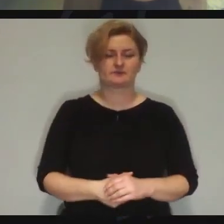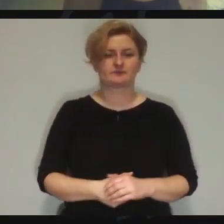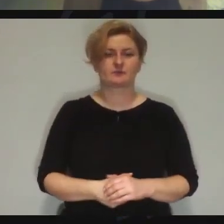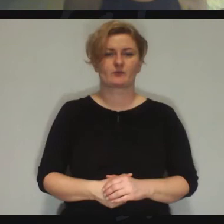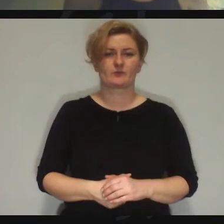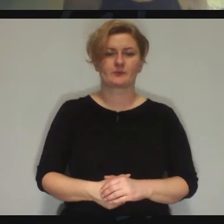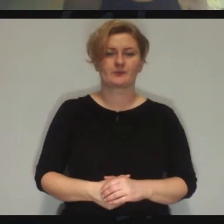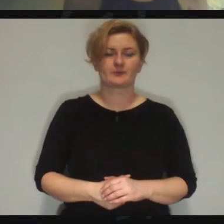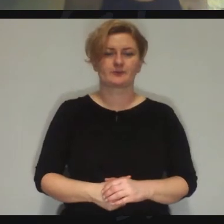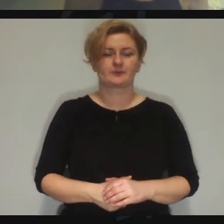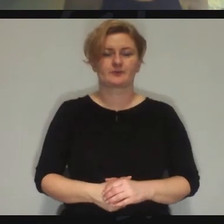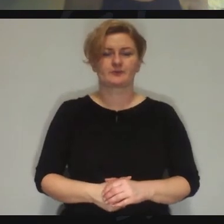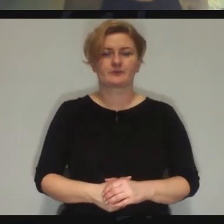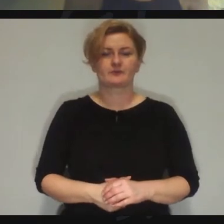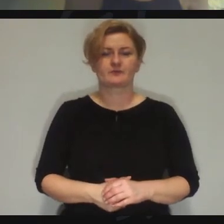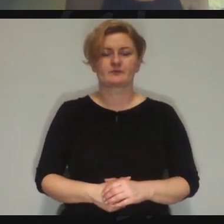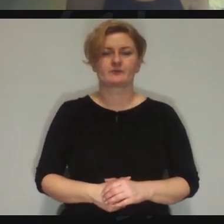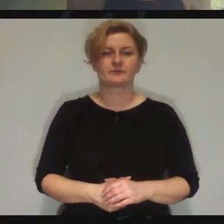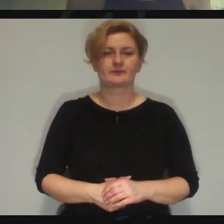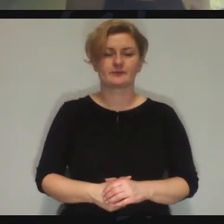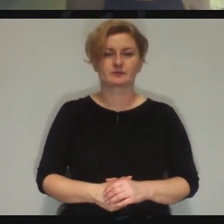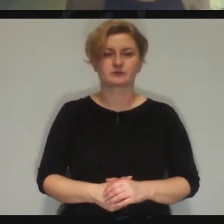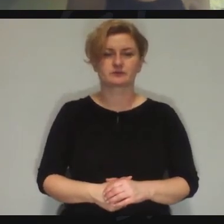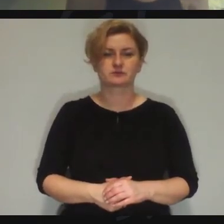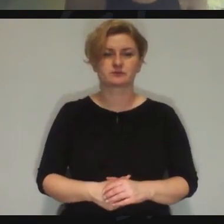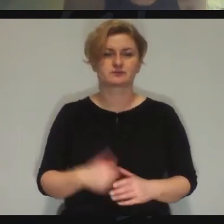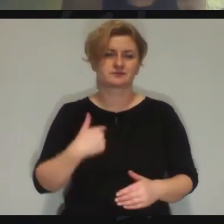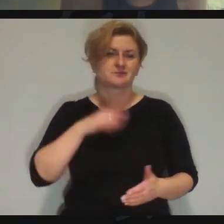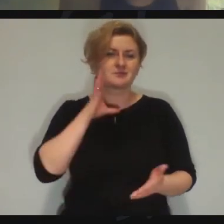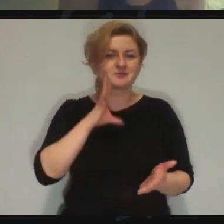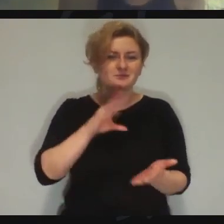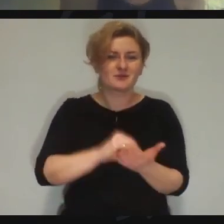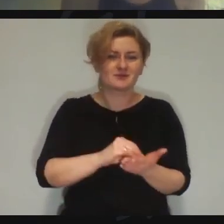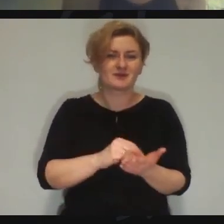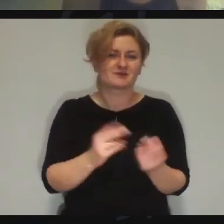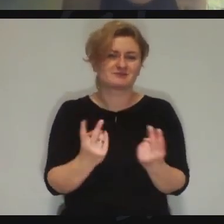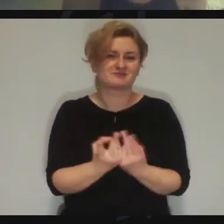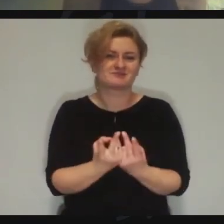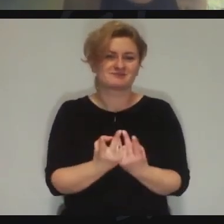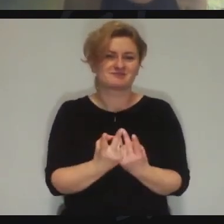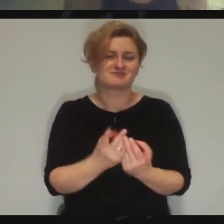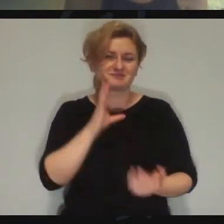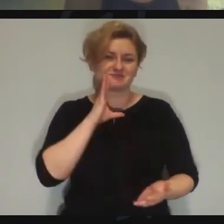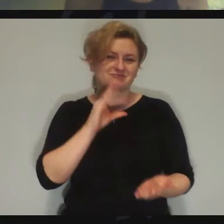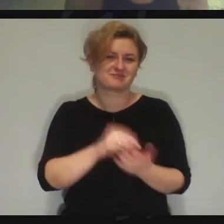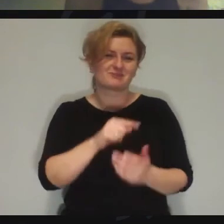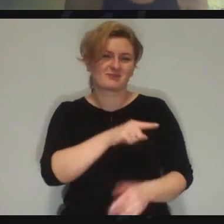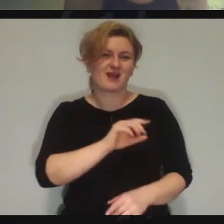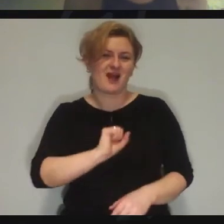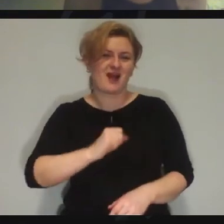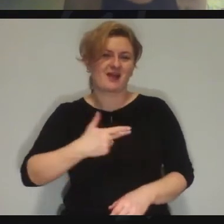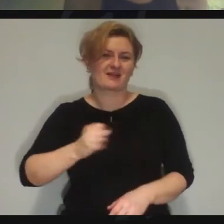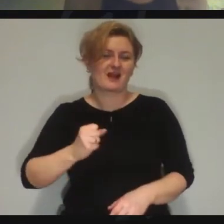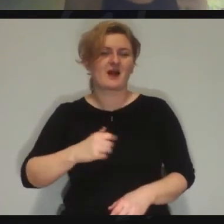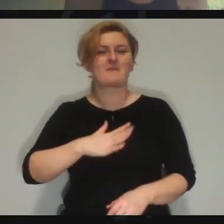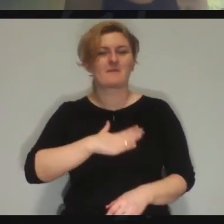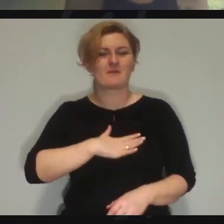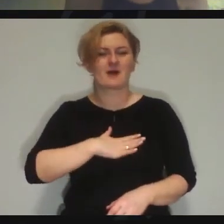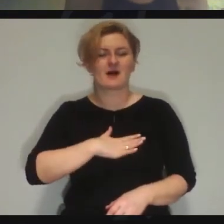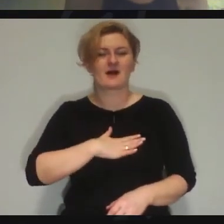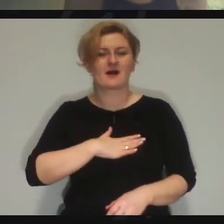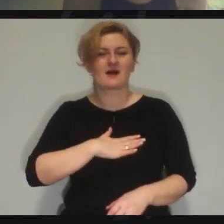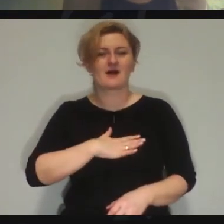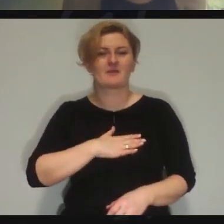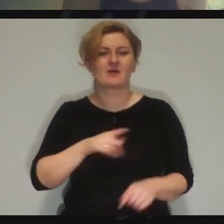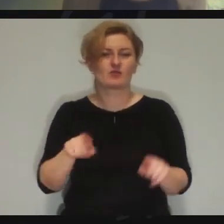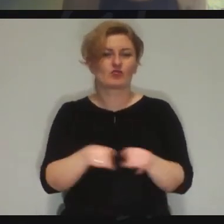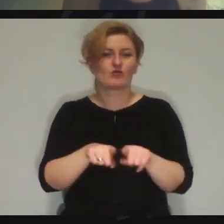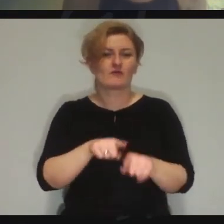Wiola: Będę powtarzać za Anią, ale mam podobne odczucia.